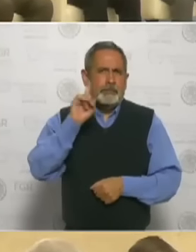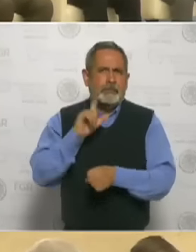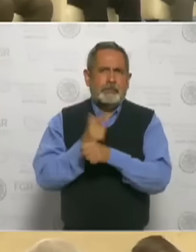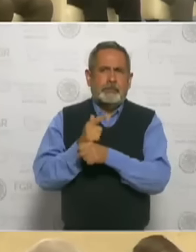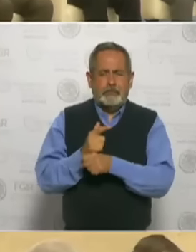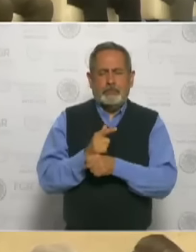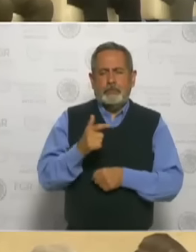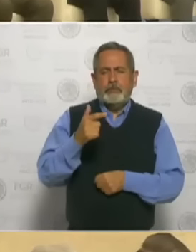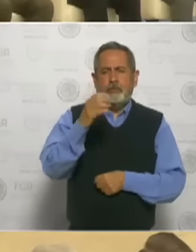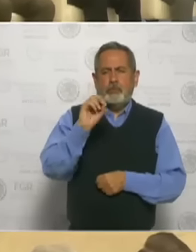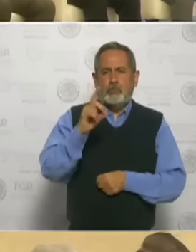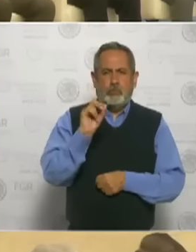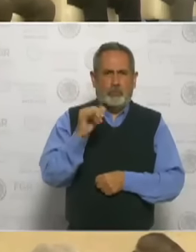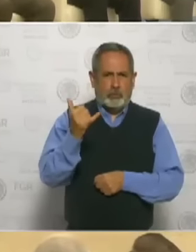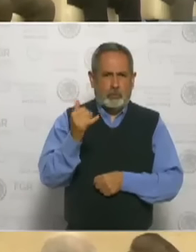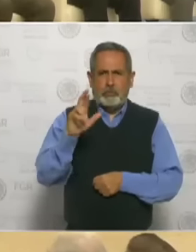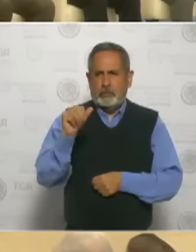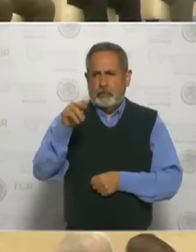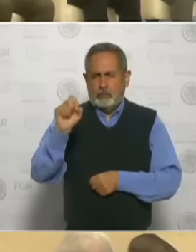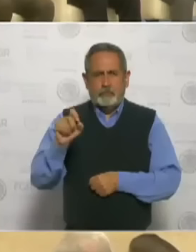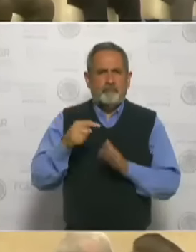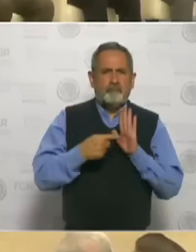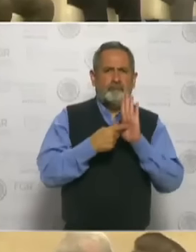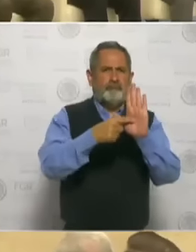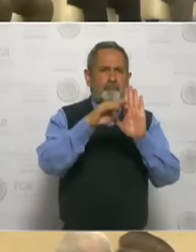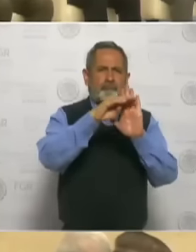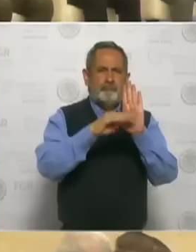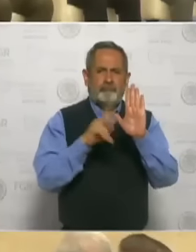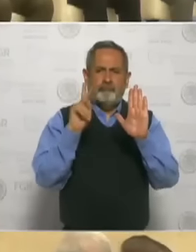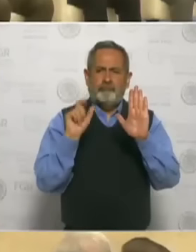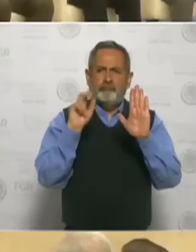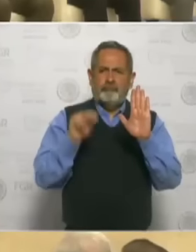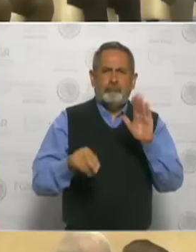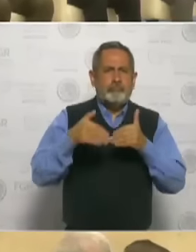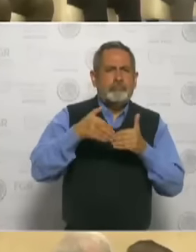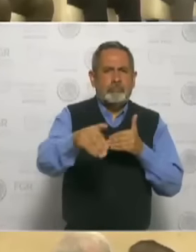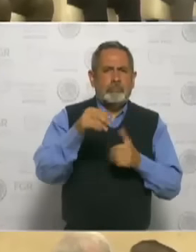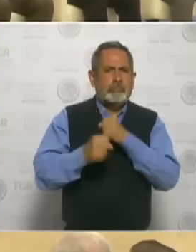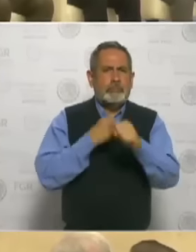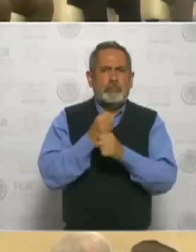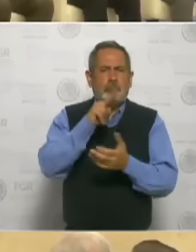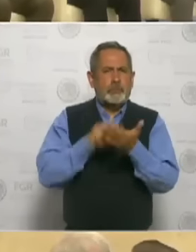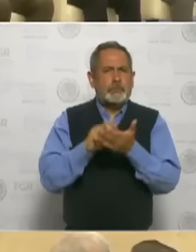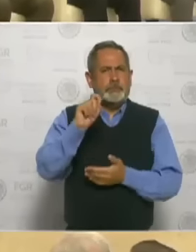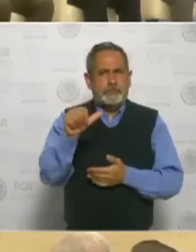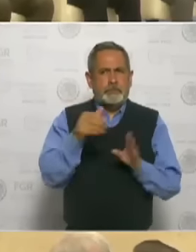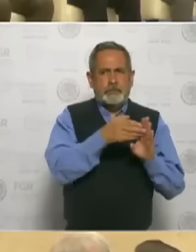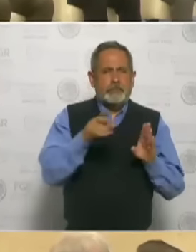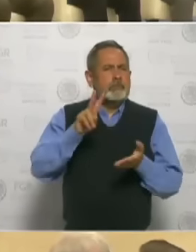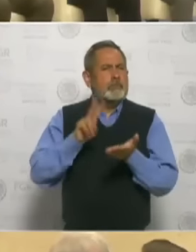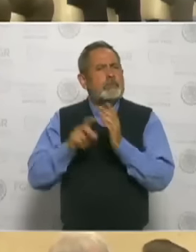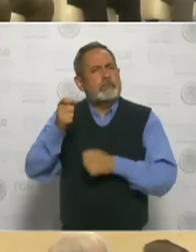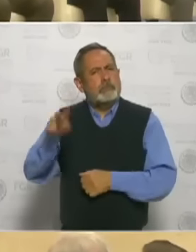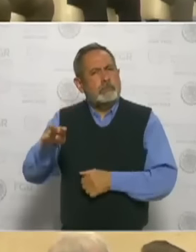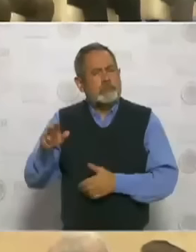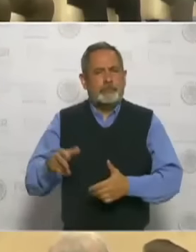presentará el plan estratégico de procuración de justicia 20262029.